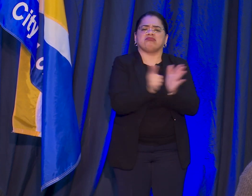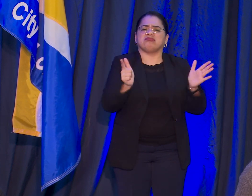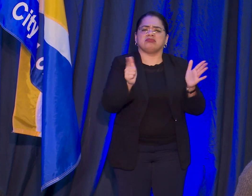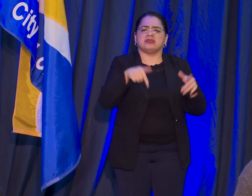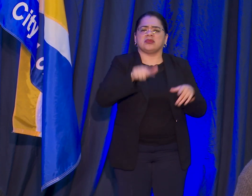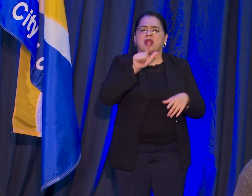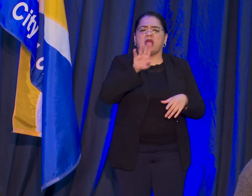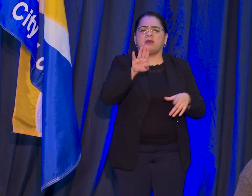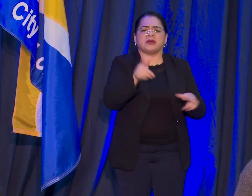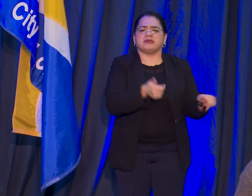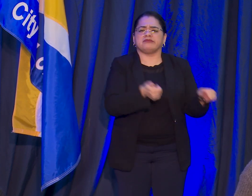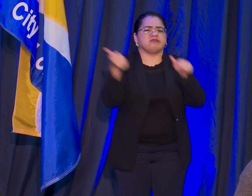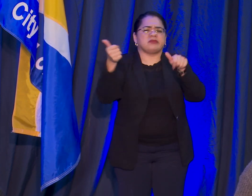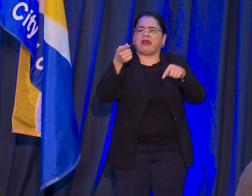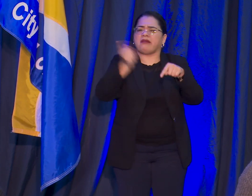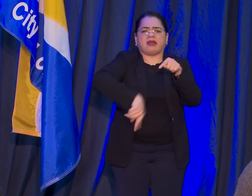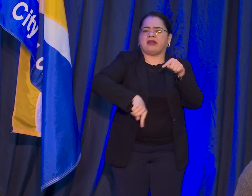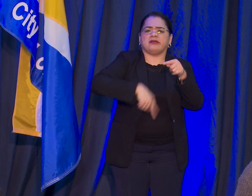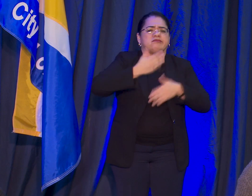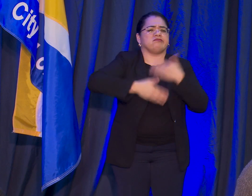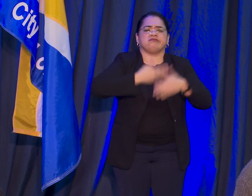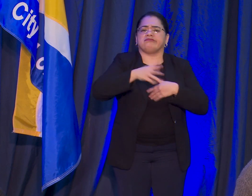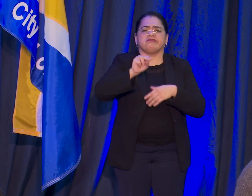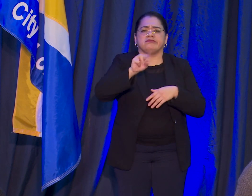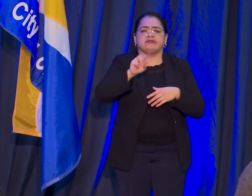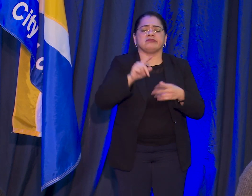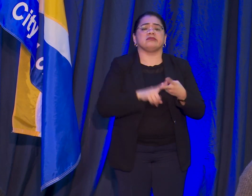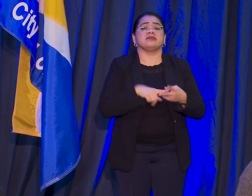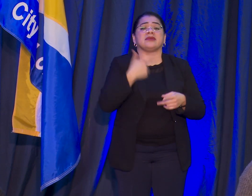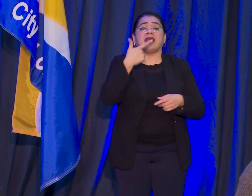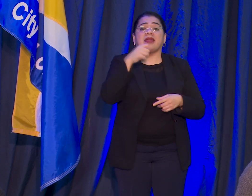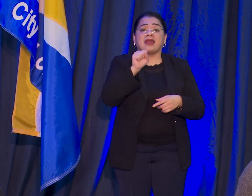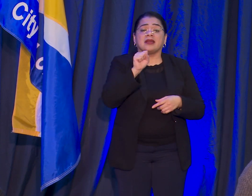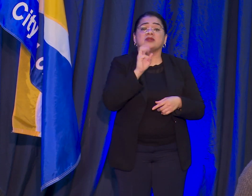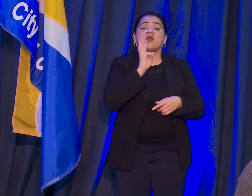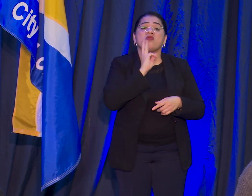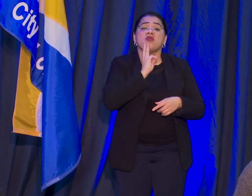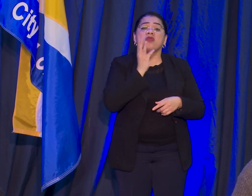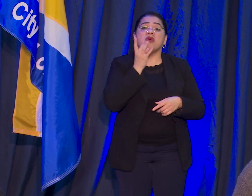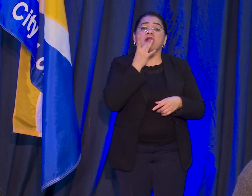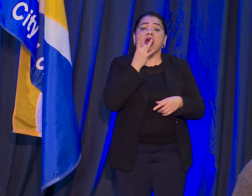van estar Paradas Sunday no less pueden quarter suga's nice ooh electricidad